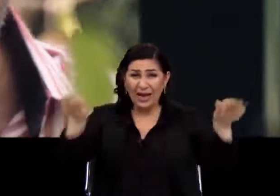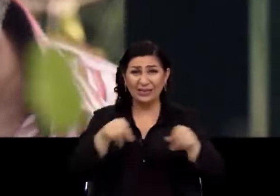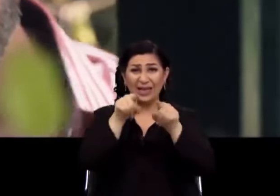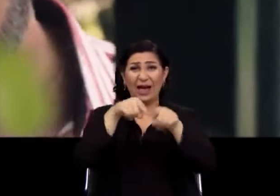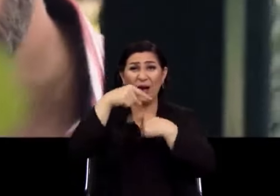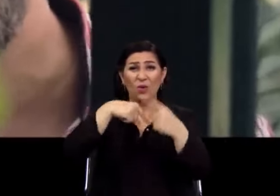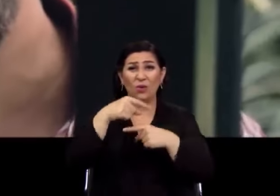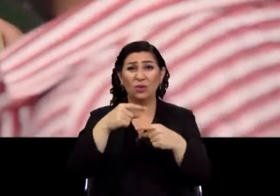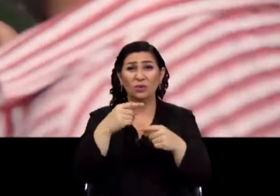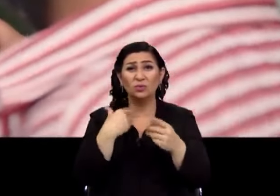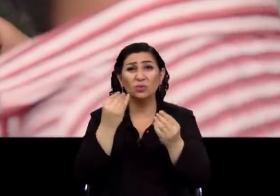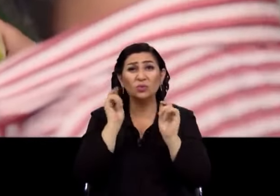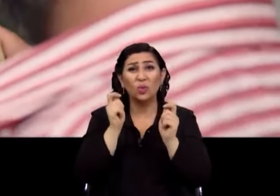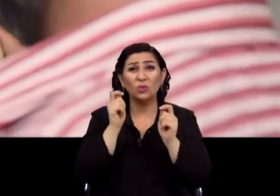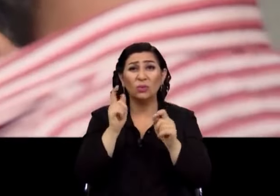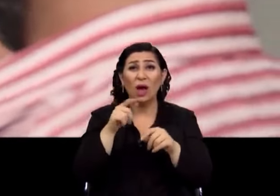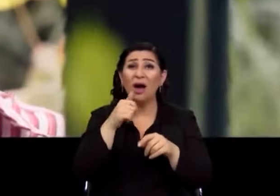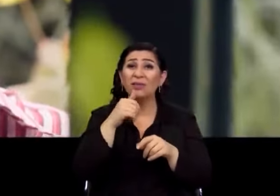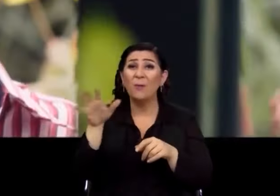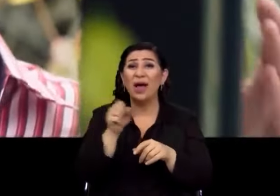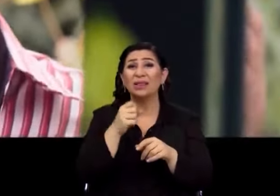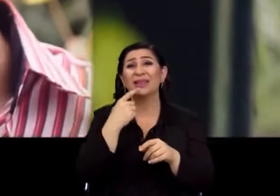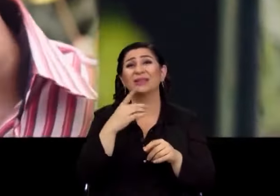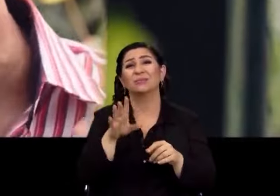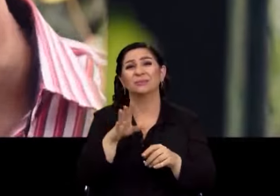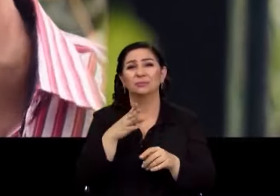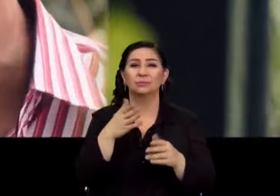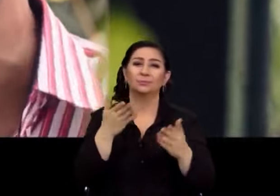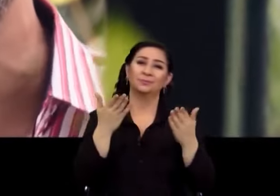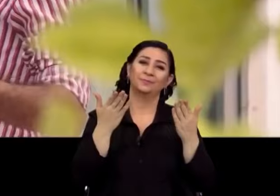neman çok müşkülü durumdayım evine adam aldı dedirtmem Sanki